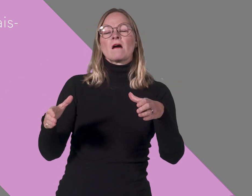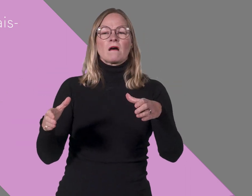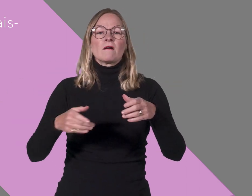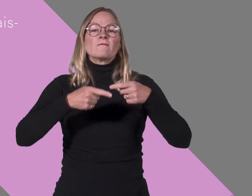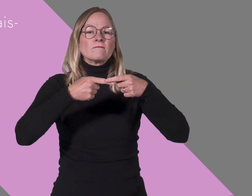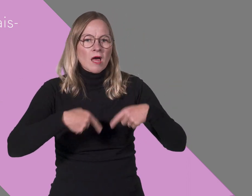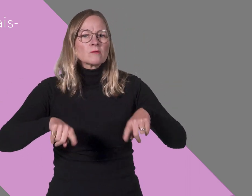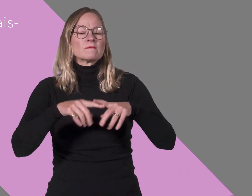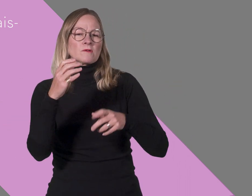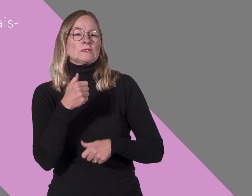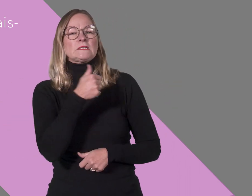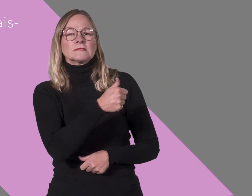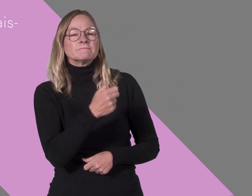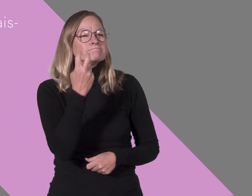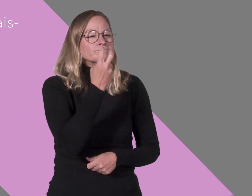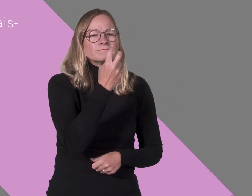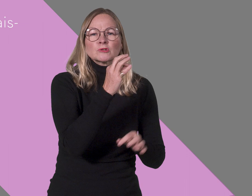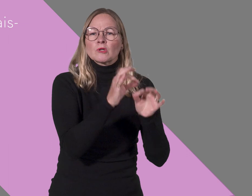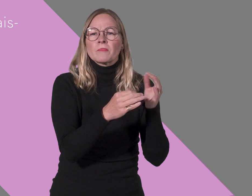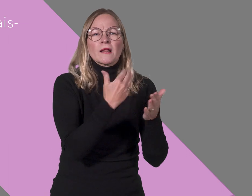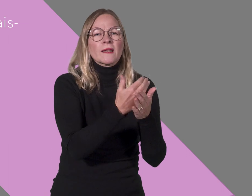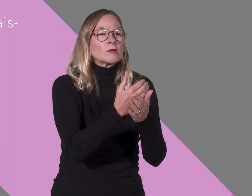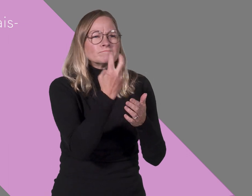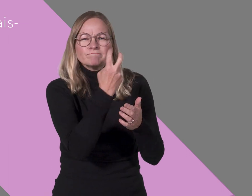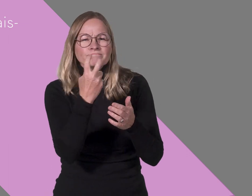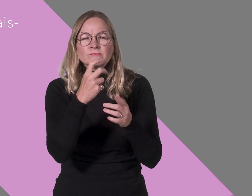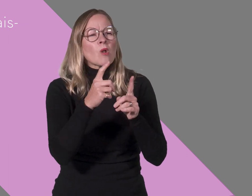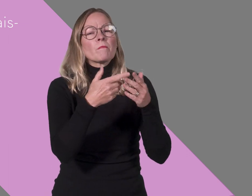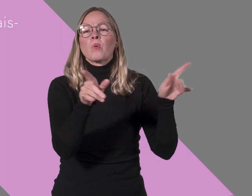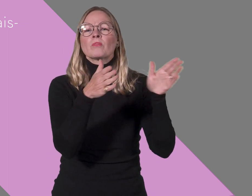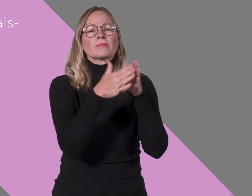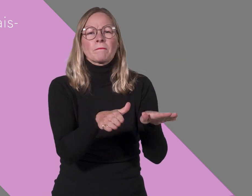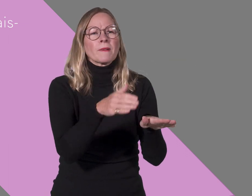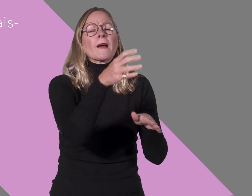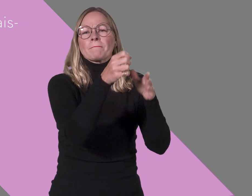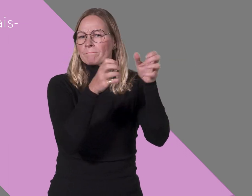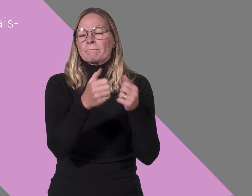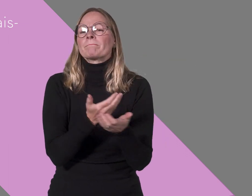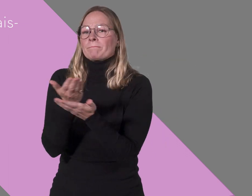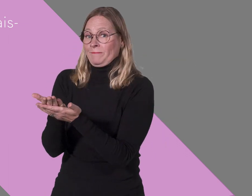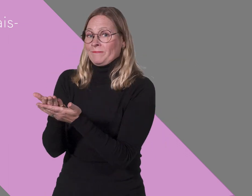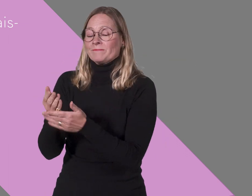valiokunta voi etsiä sopivia ehdokkaita oma- aloitteisesti myös muilla tavoin.